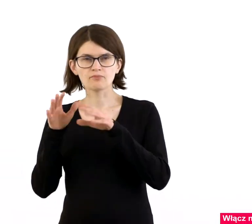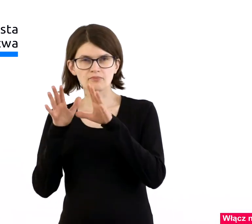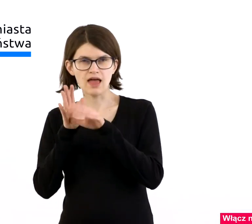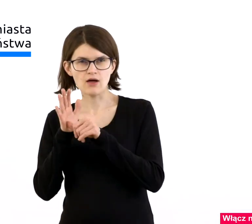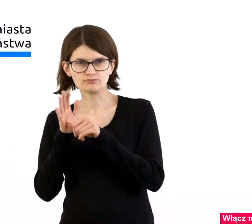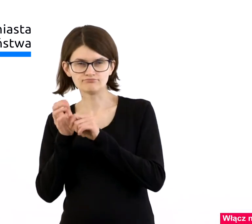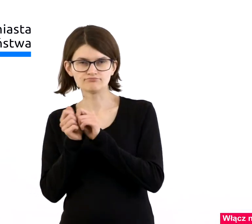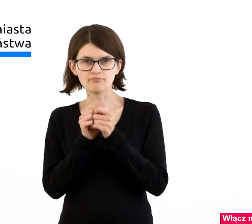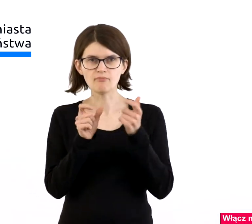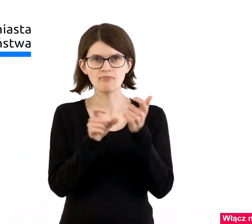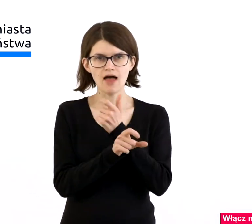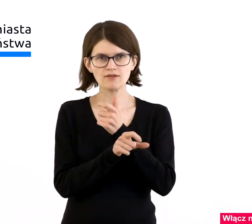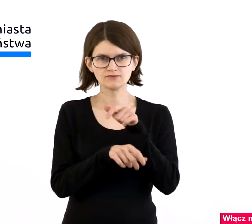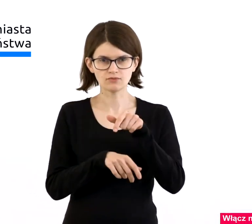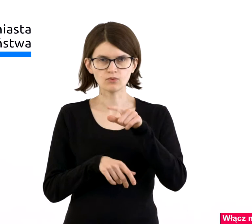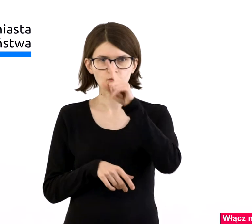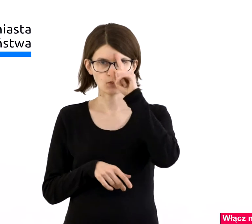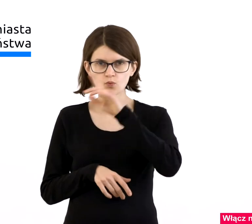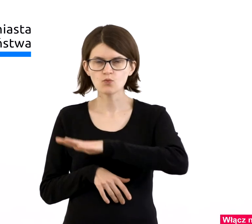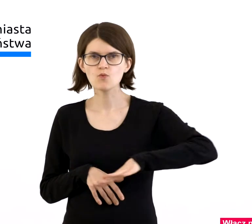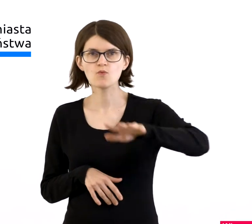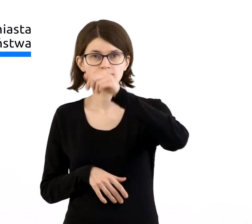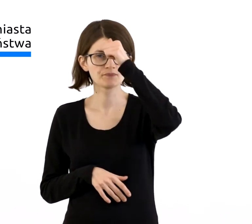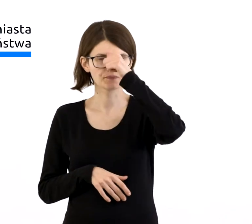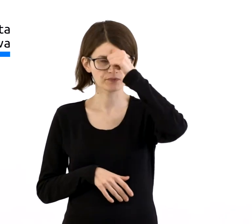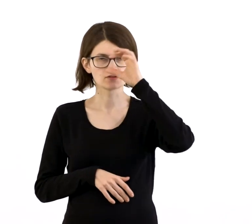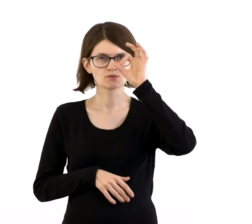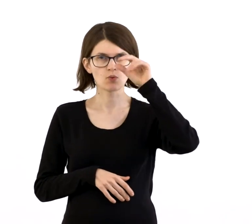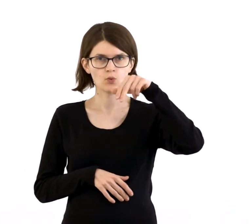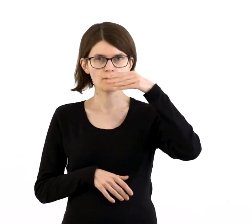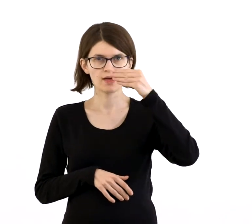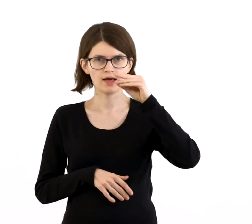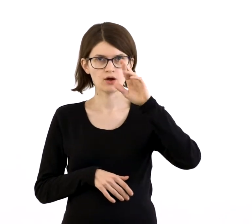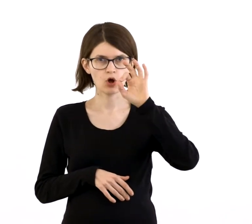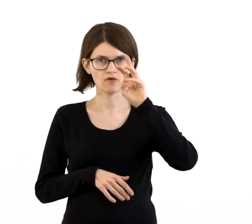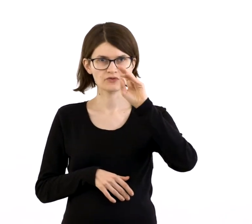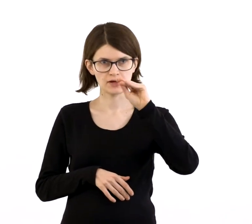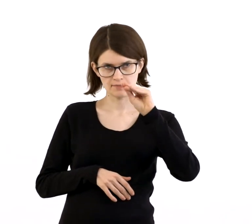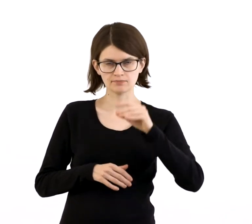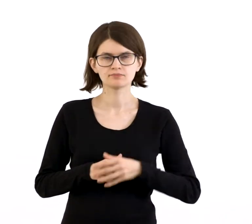Sumeryjskie miasta-państwa